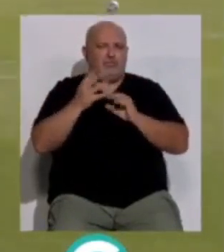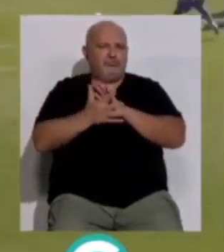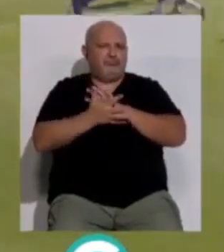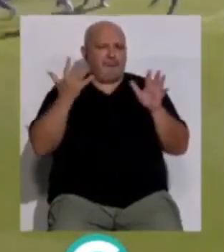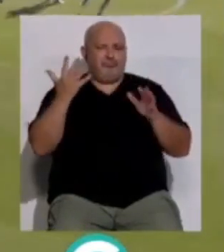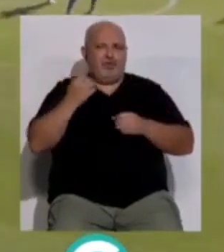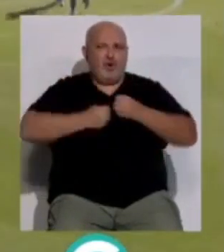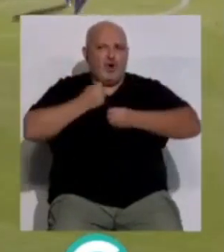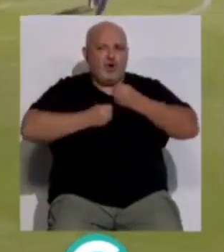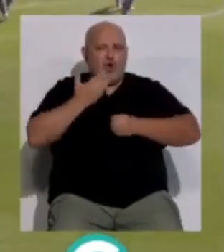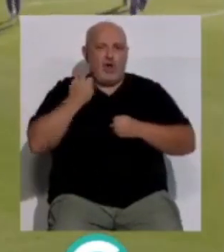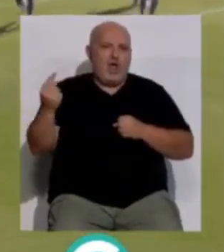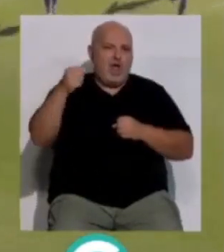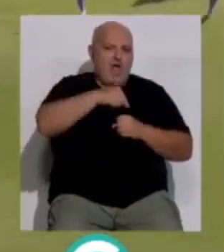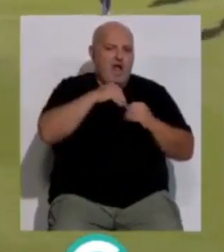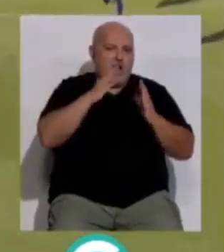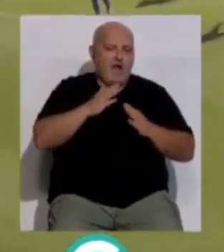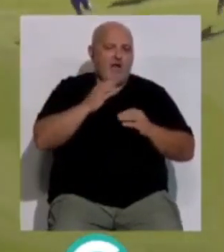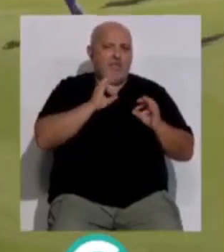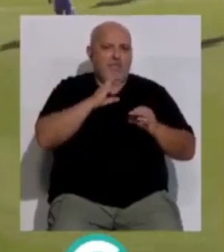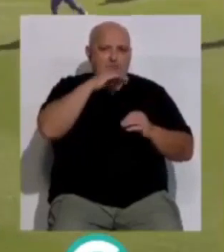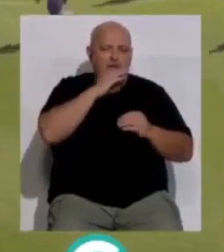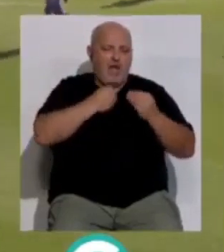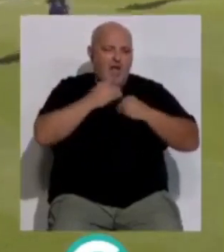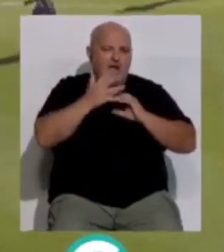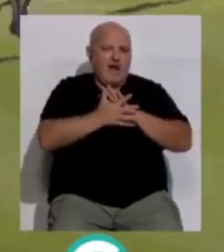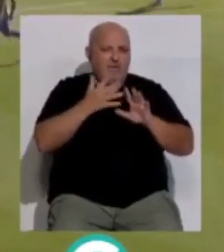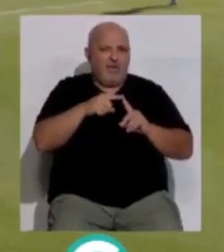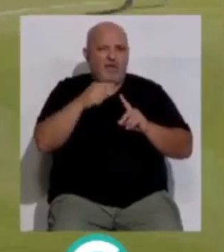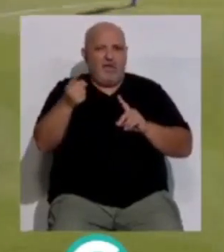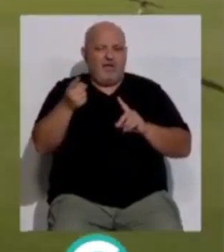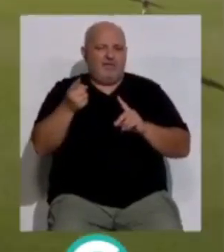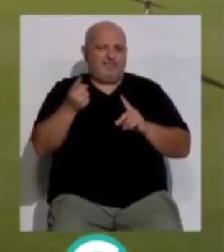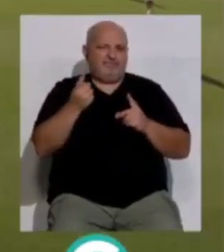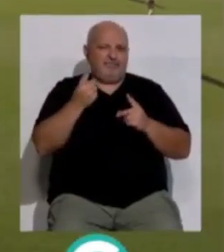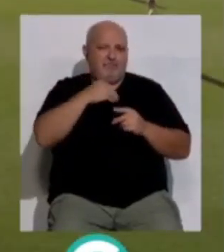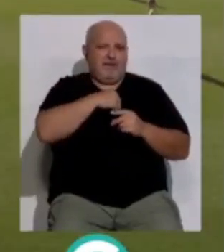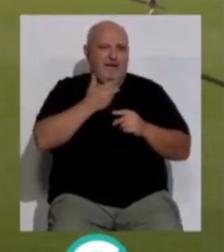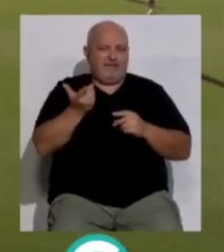que salen corriendo del colegio porque tienen que irse con el padre o la madre a este a 100